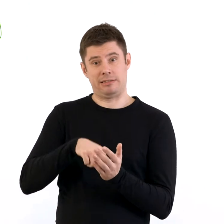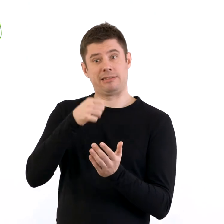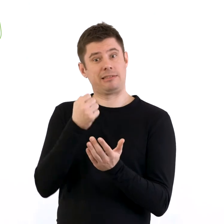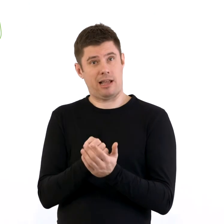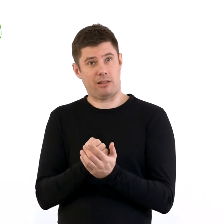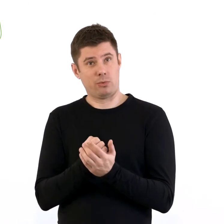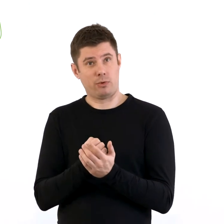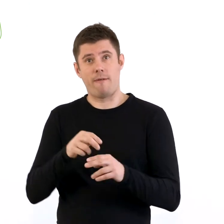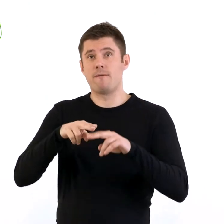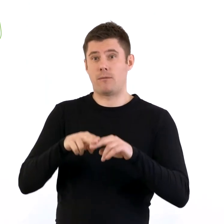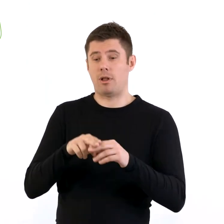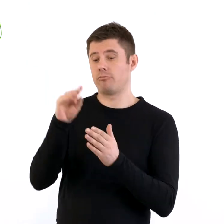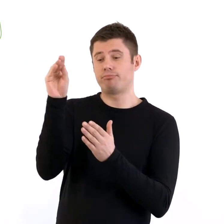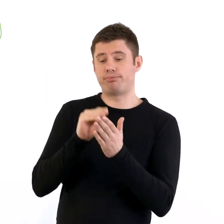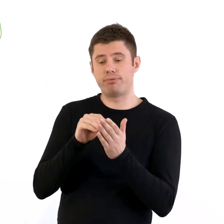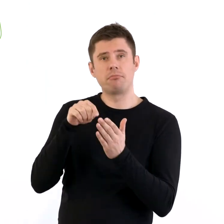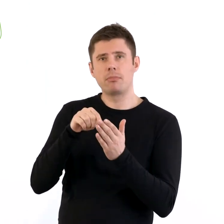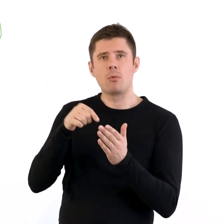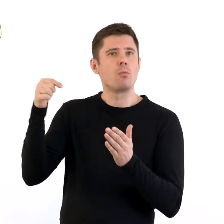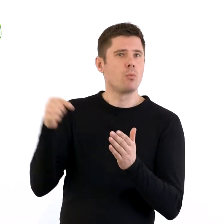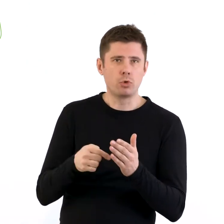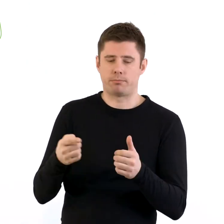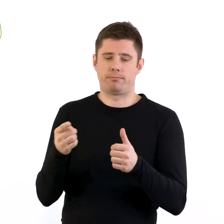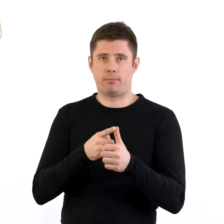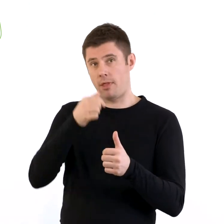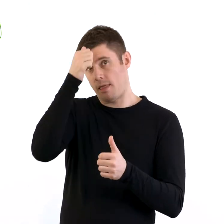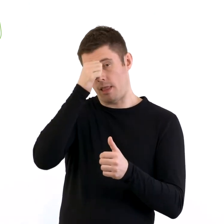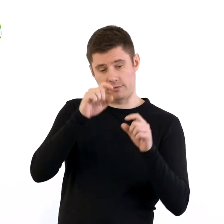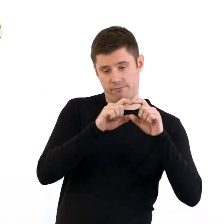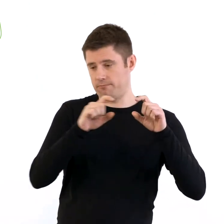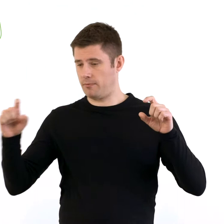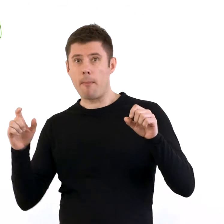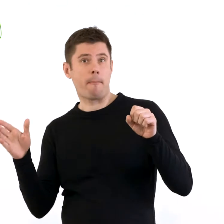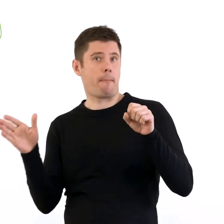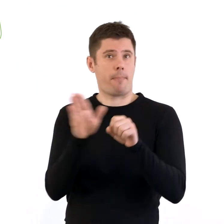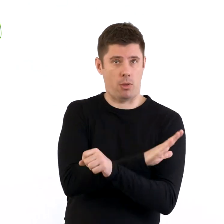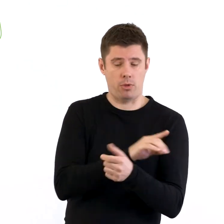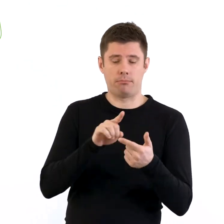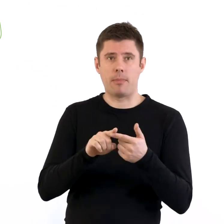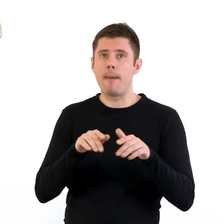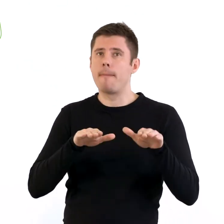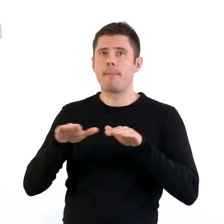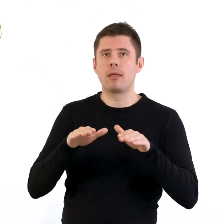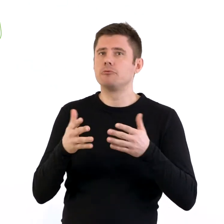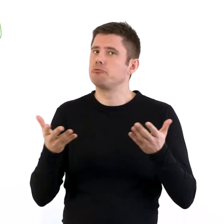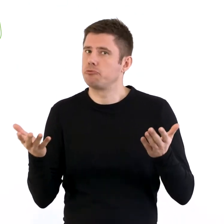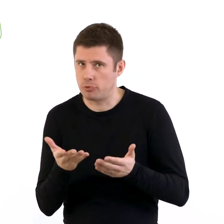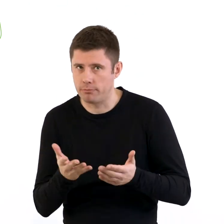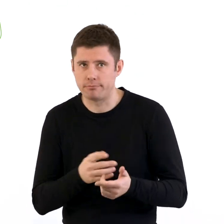W statucie fundacji muszą być określone: 1. pełna nazwa i siedziba (miejscowość);